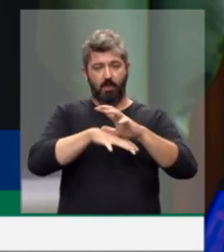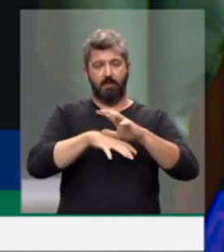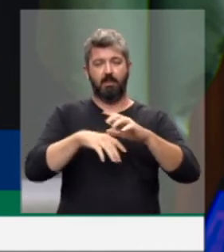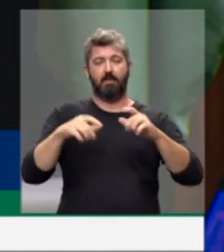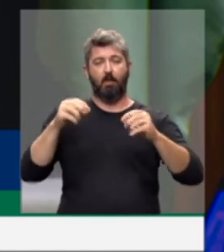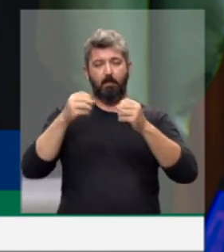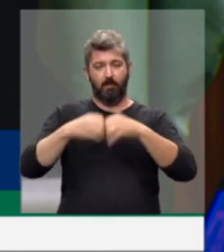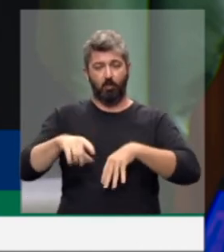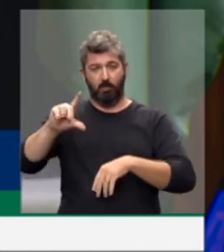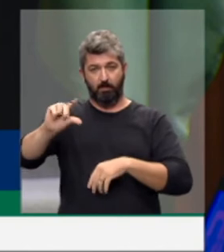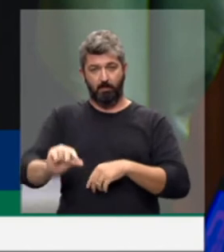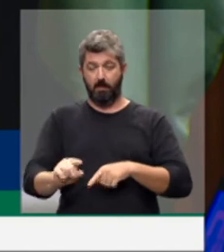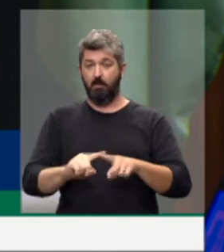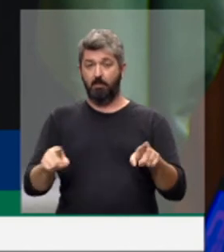EMENDA ELIMINA O APOIO AS PEQUENAS CENTRAL, QUE TEM